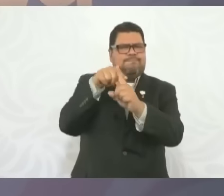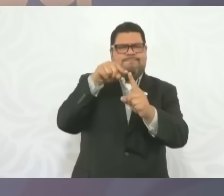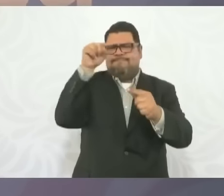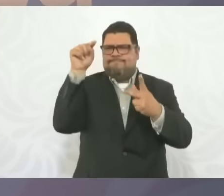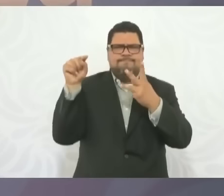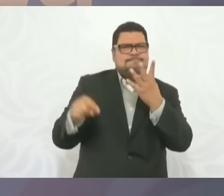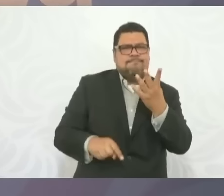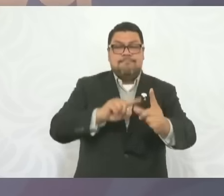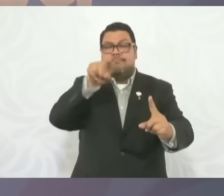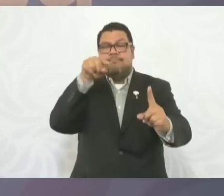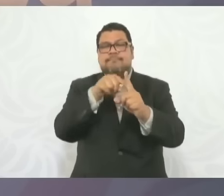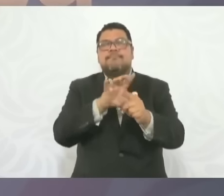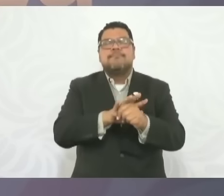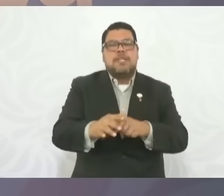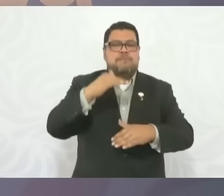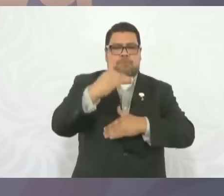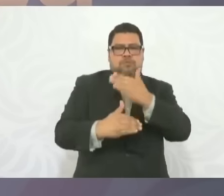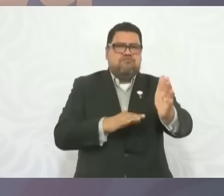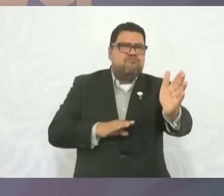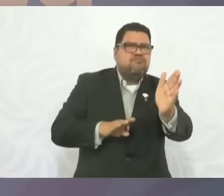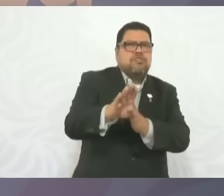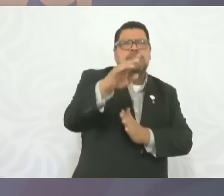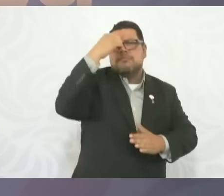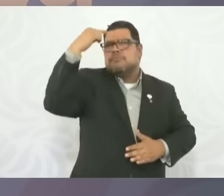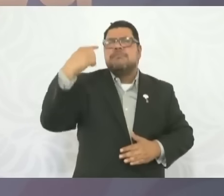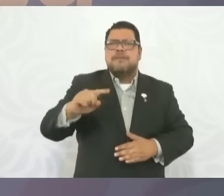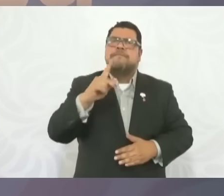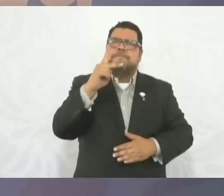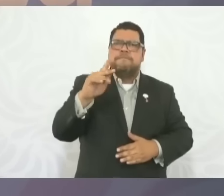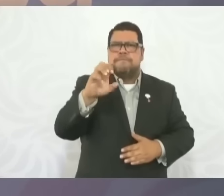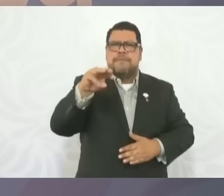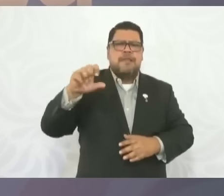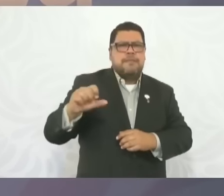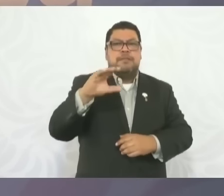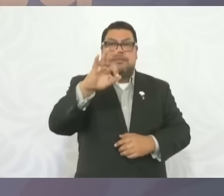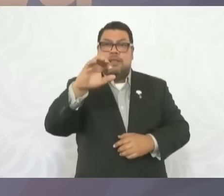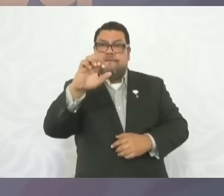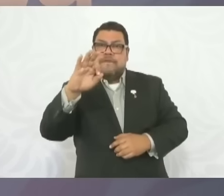Uno, seguir avanzando con el fortalecimiento de Pemex y Comisión Federal de Electricidad